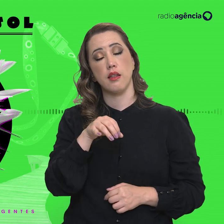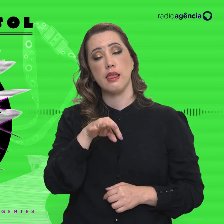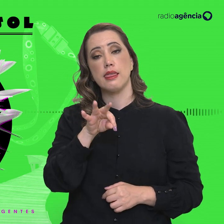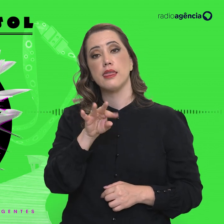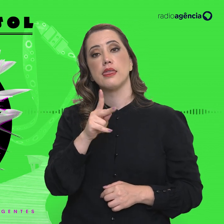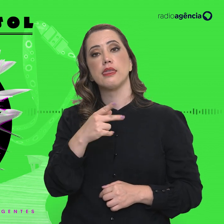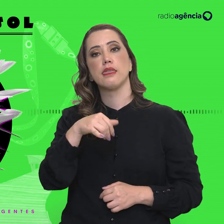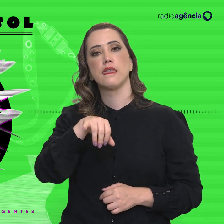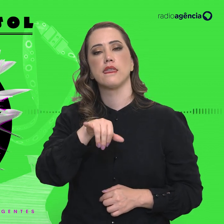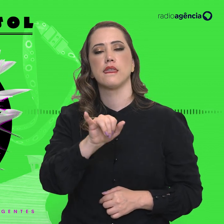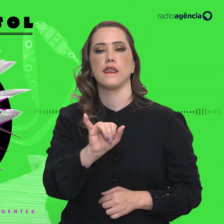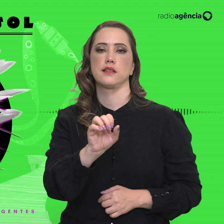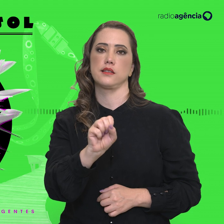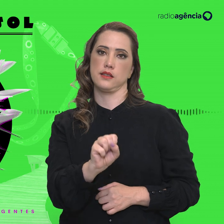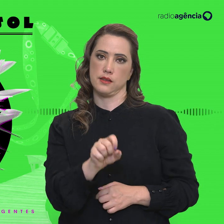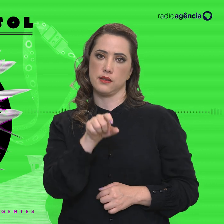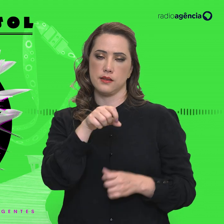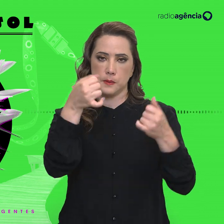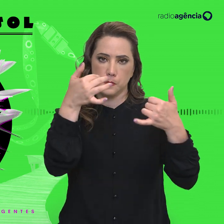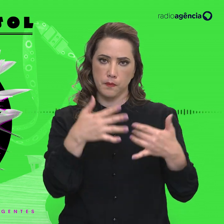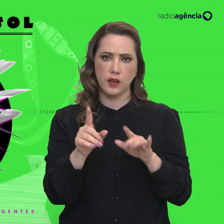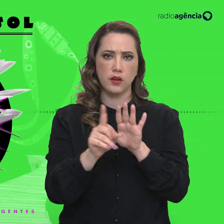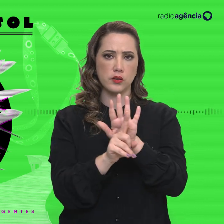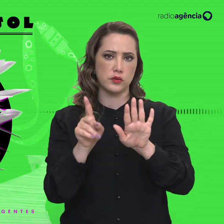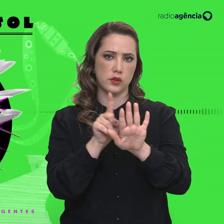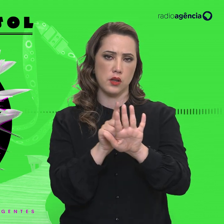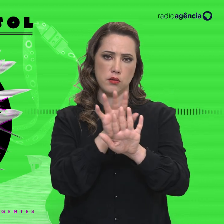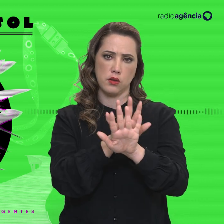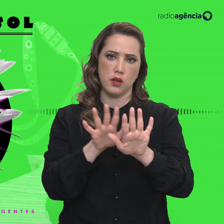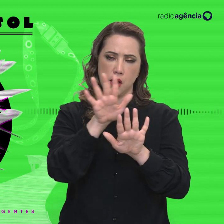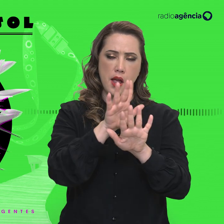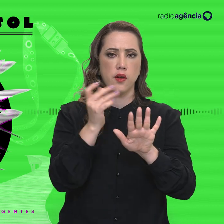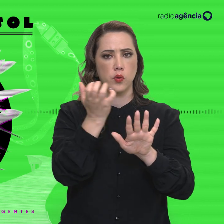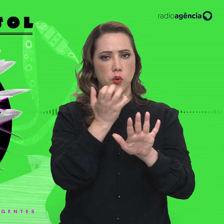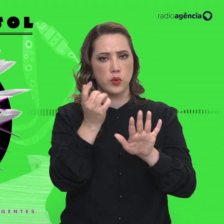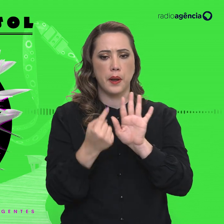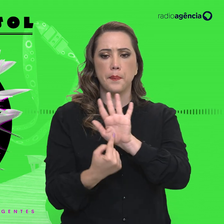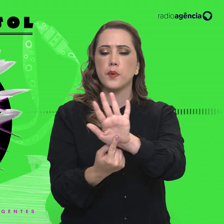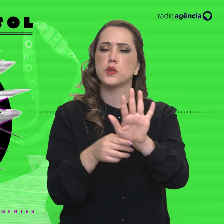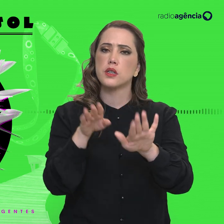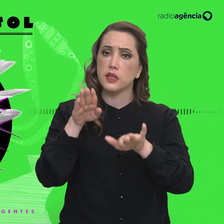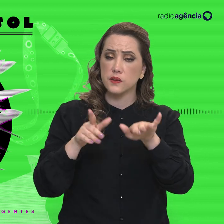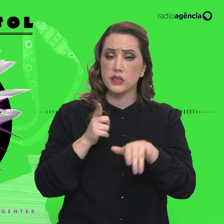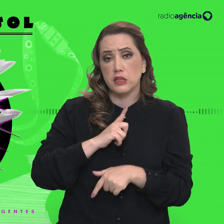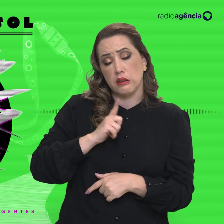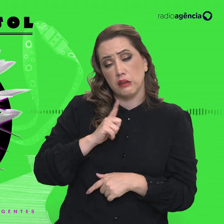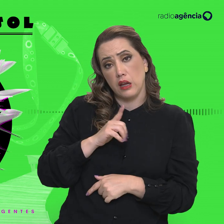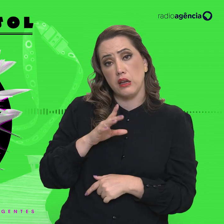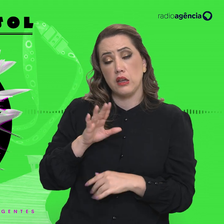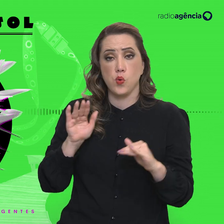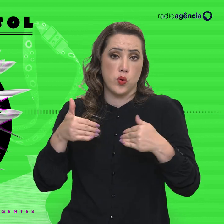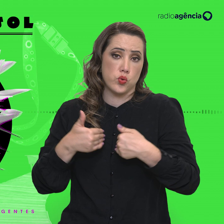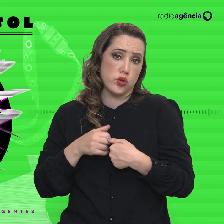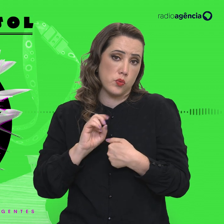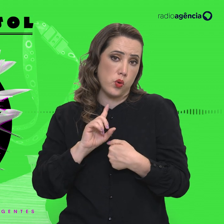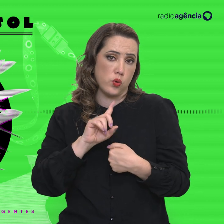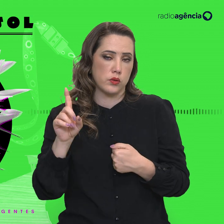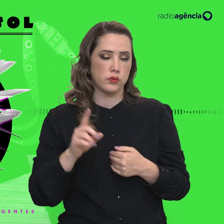Ela escolhe quando vale a pena ou não deixar claro o seu diagnóstico de TEA. [Taís Gollo] Às vezes eu tenho que contar, às vezes não.